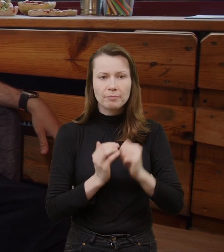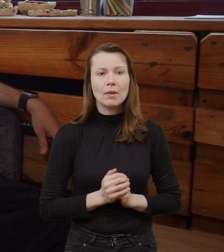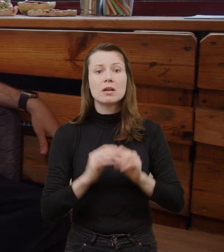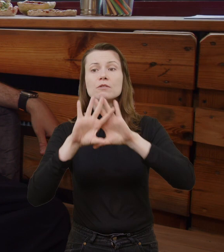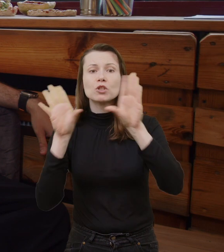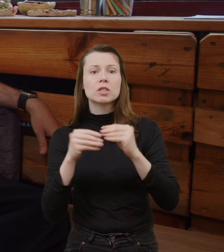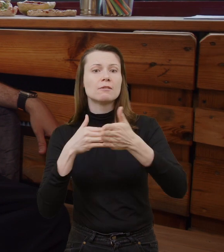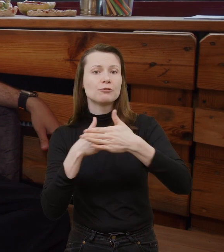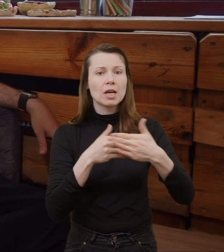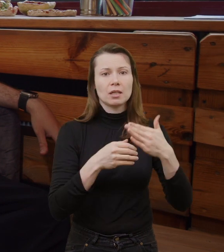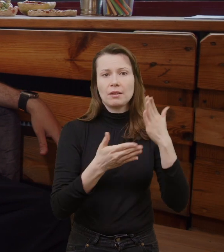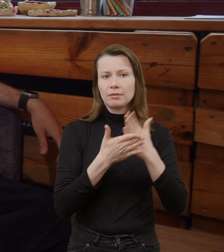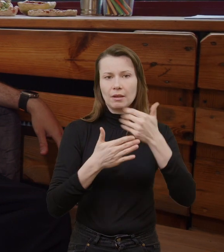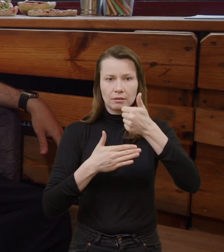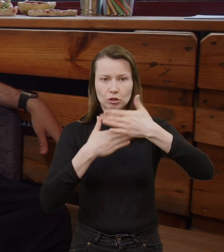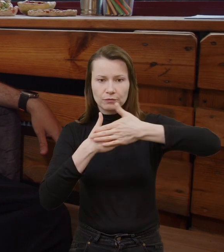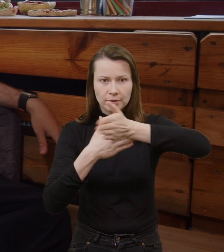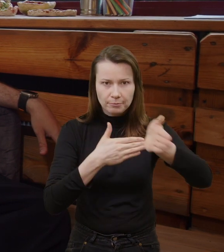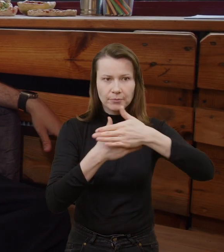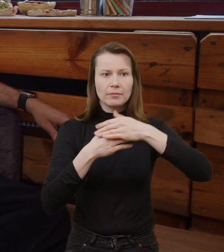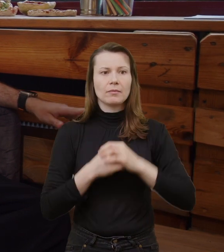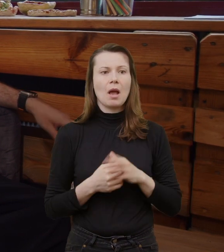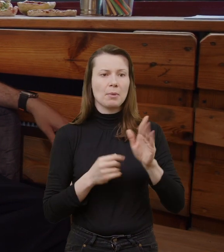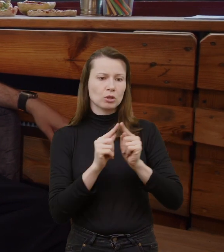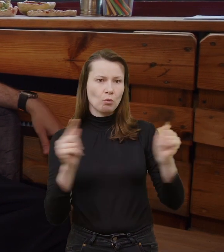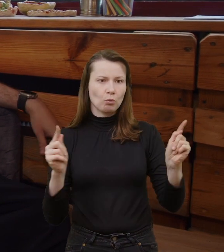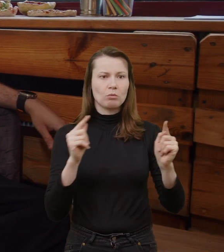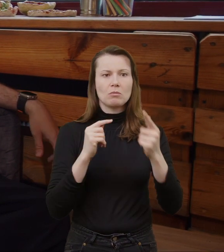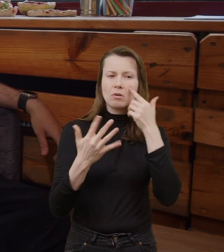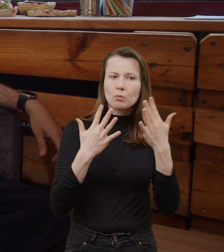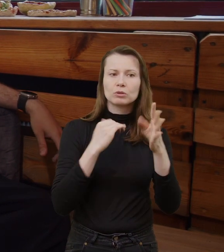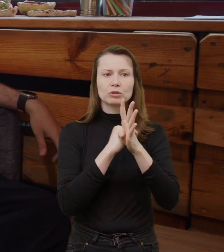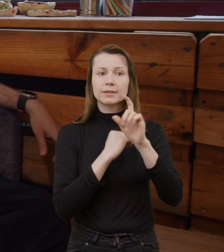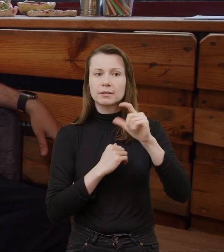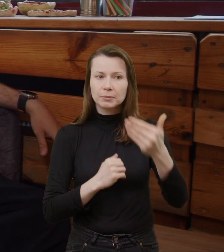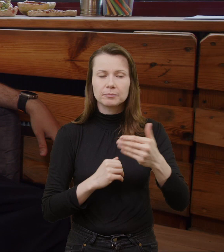i mają szerokość około 90 centymetrów. Niemniej, pamiętaj, że wszyscy,